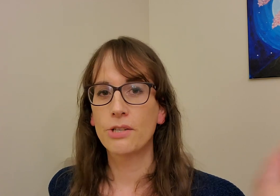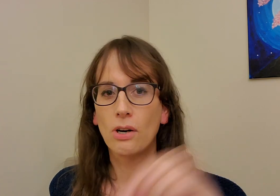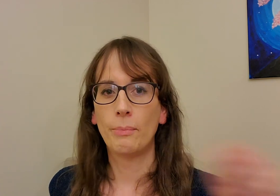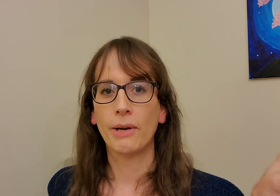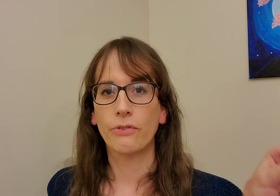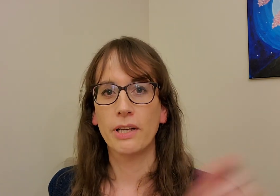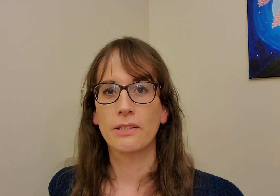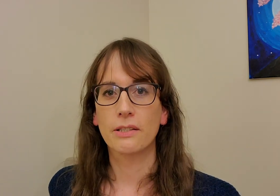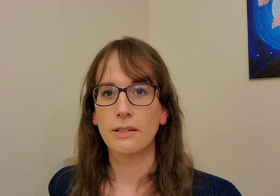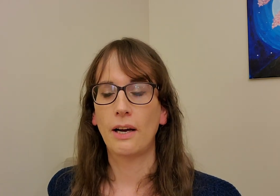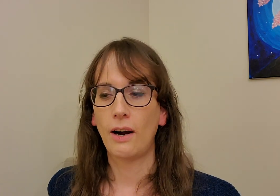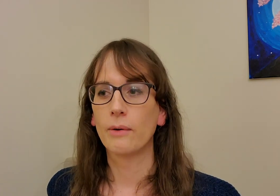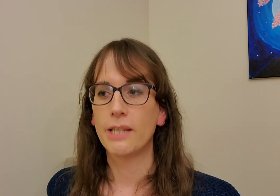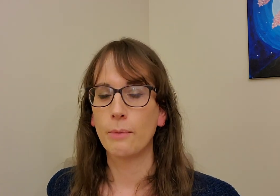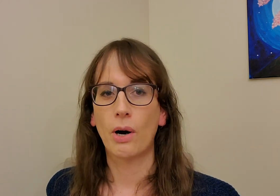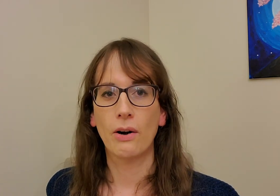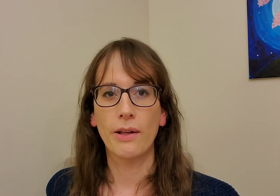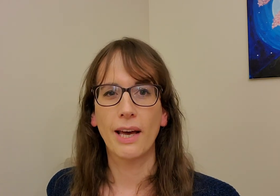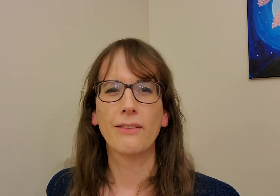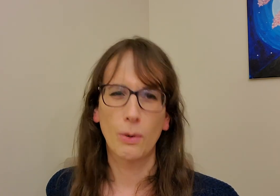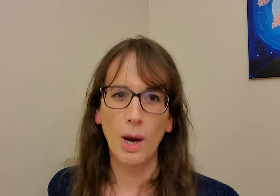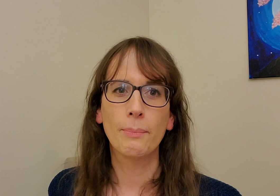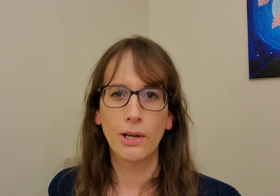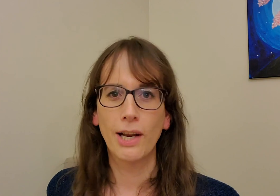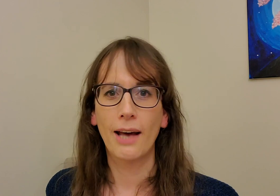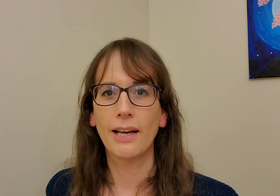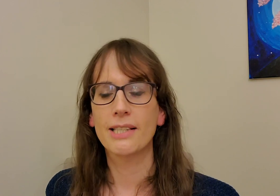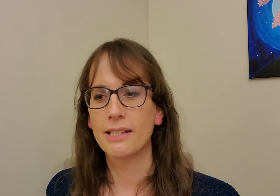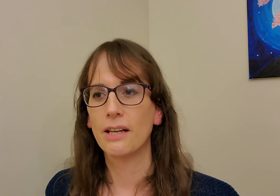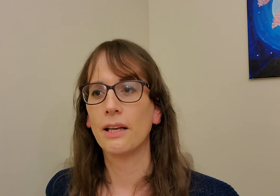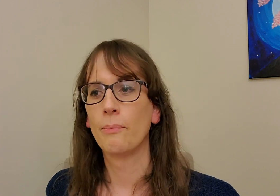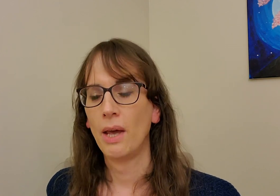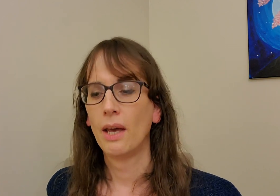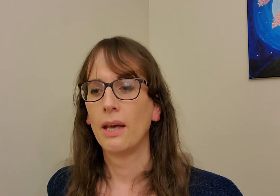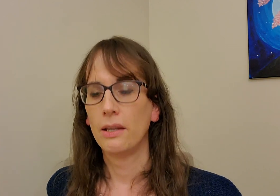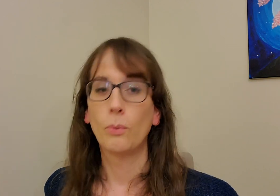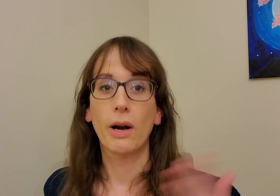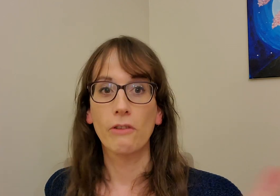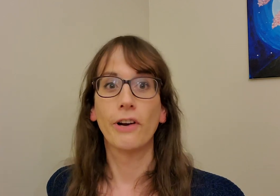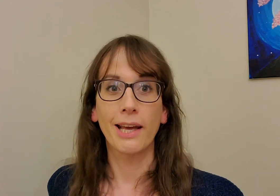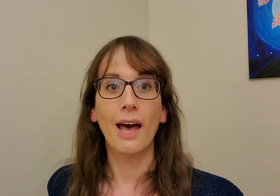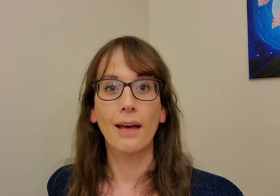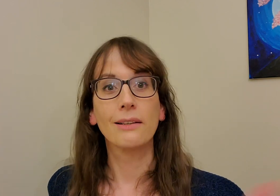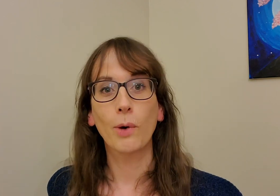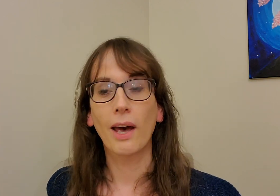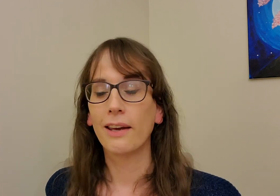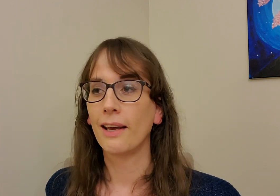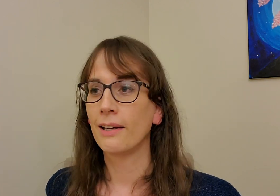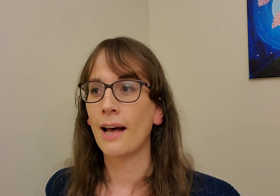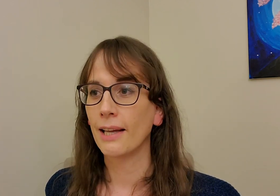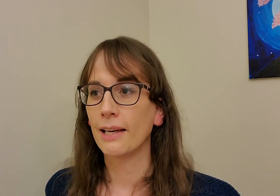me aseguro de que todos mis amigos participen en todo eso. Y si quieren ser buenos aliados, les digo que usen un sombrero divertido. ¿Bien?